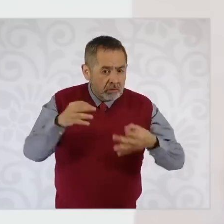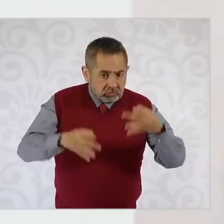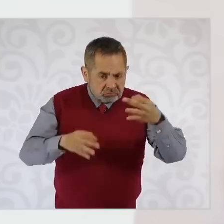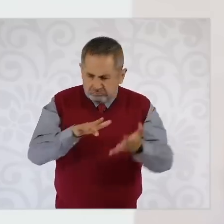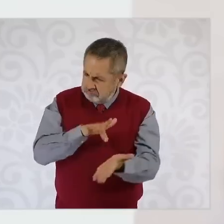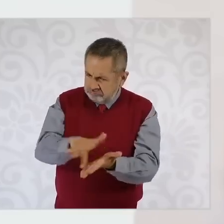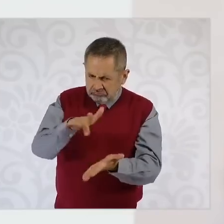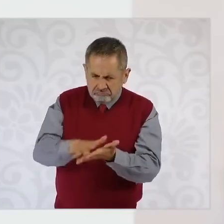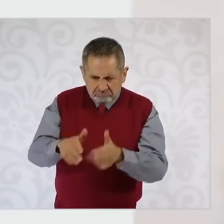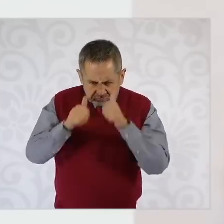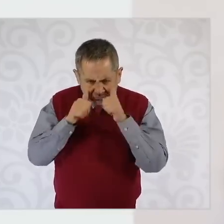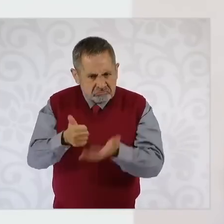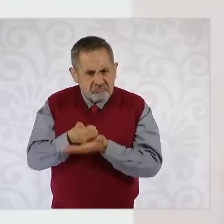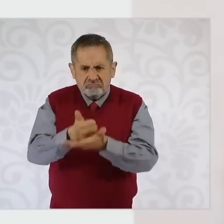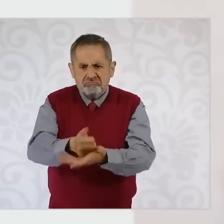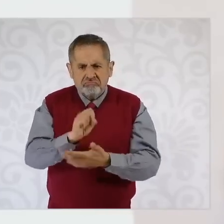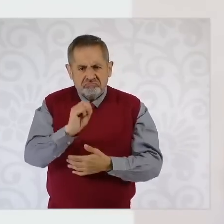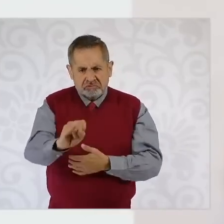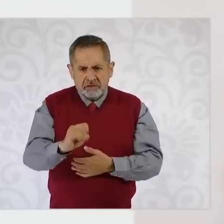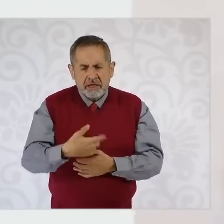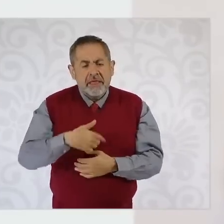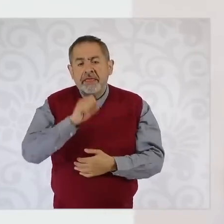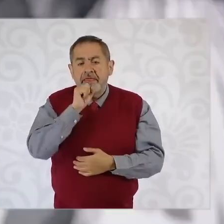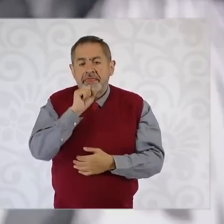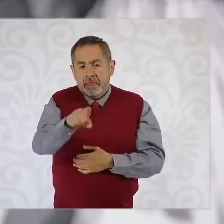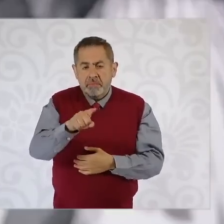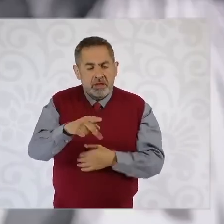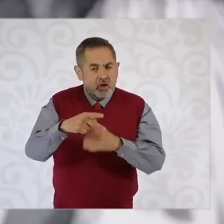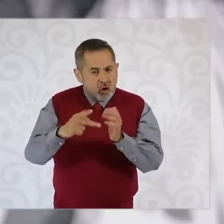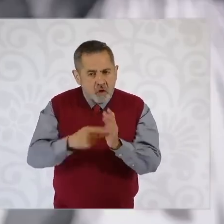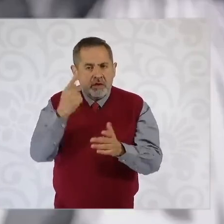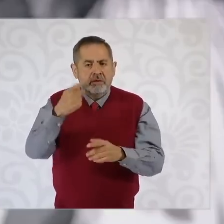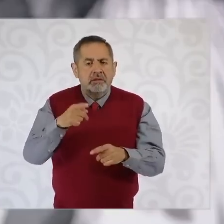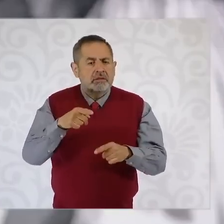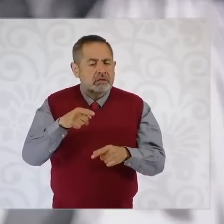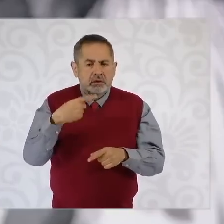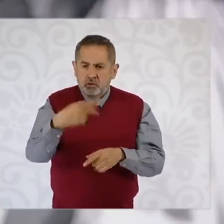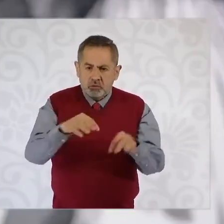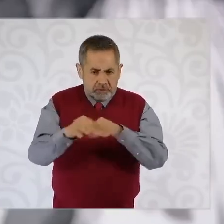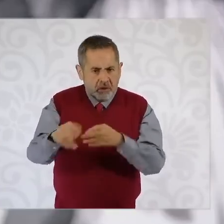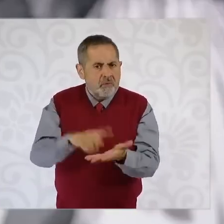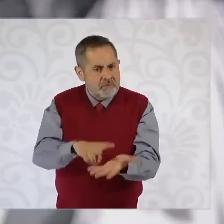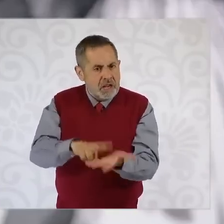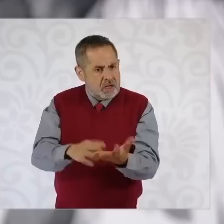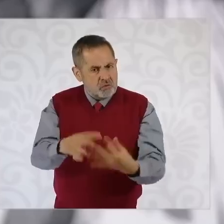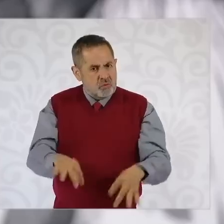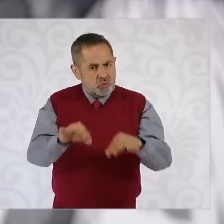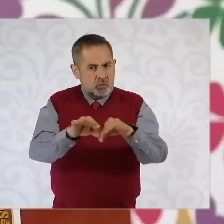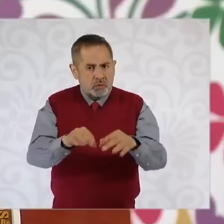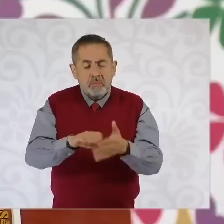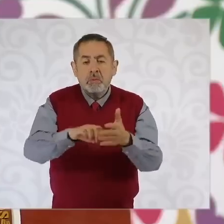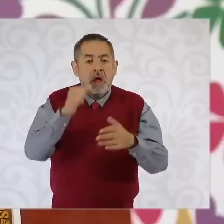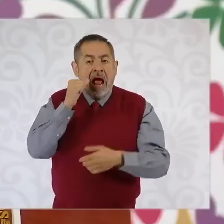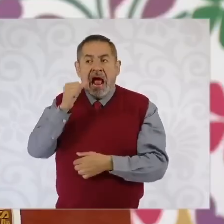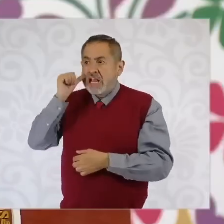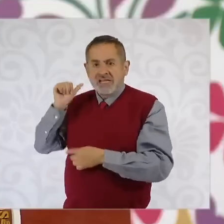para ayudarles y también la reivindicación del trabajo que hacen ayer pues lo que presentó eh